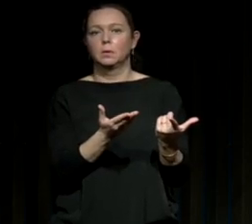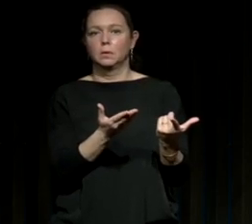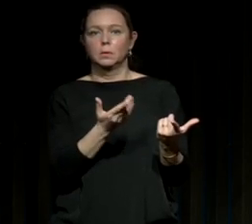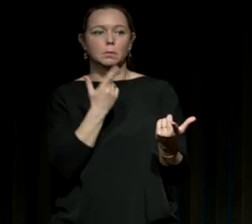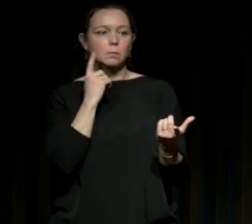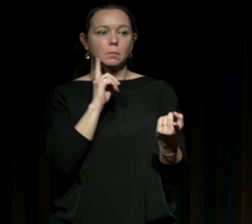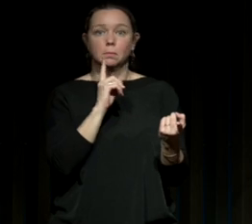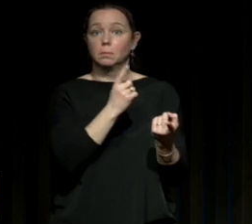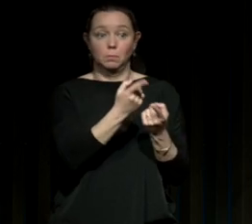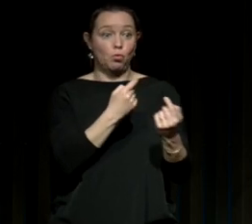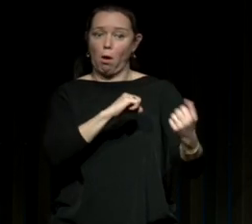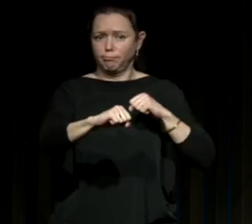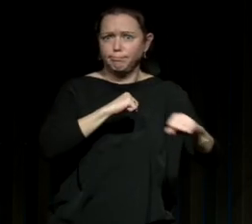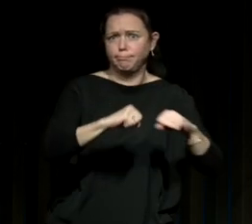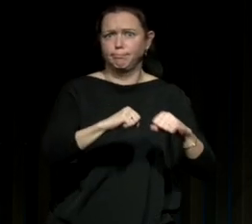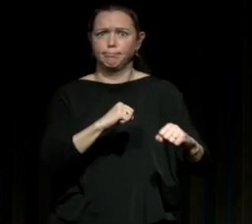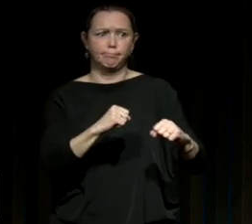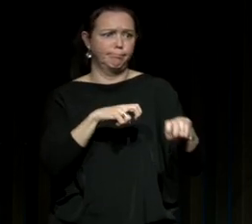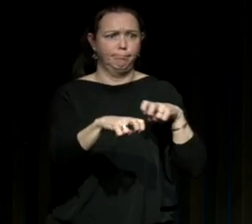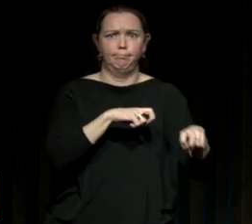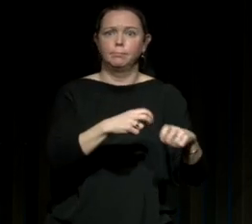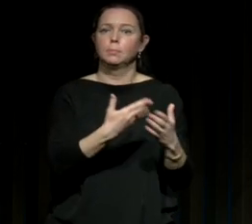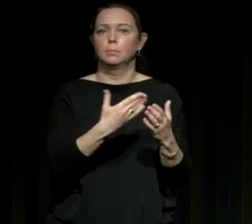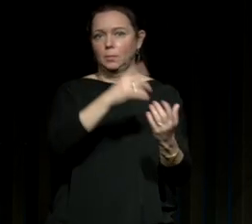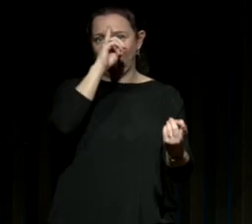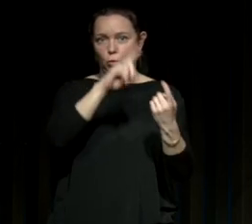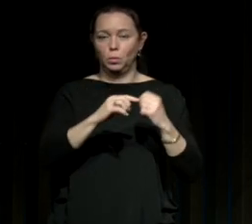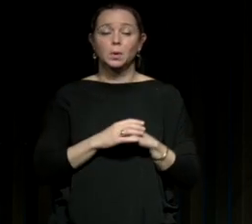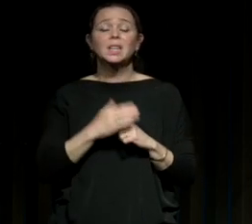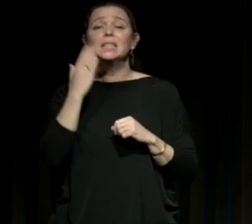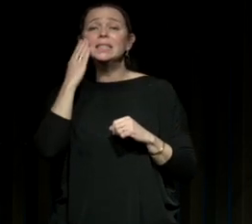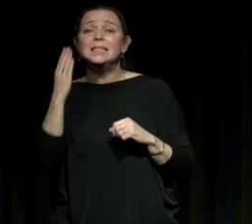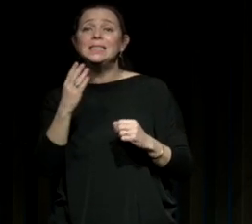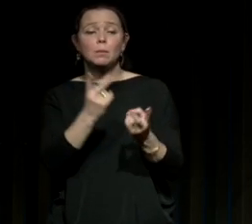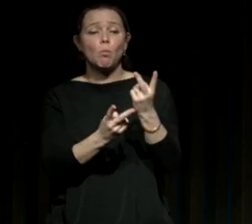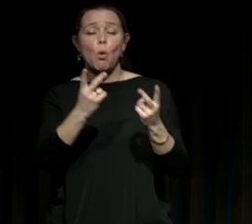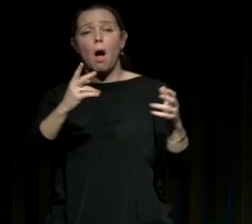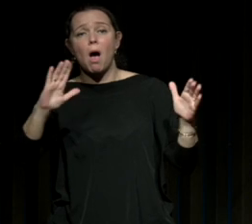physique quand on quand on perd du poids seulement à cause seulement grâce picchu à une restriction